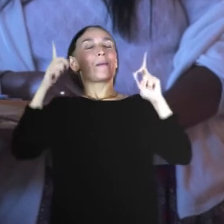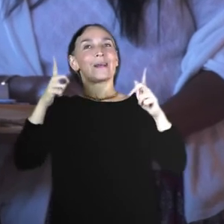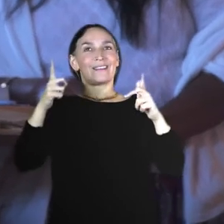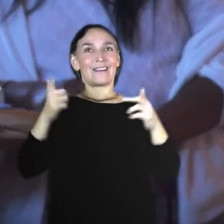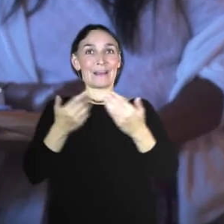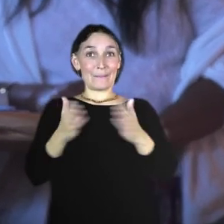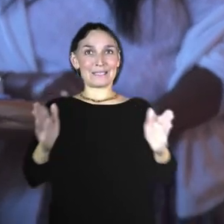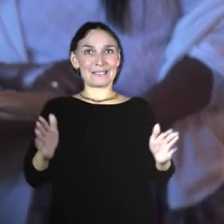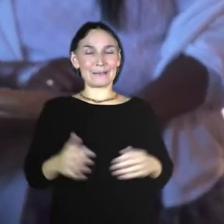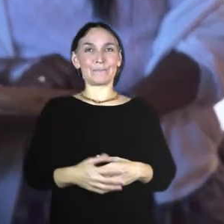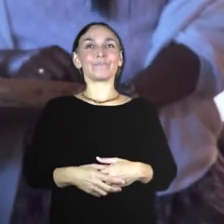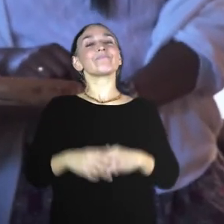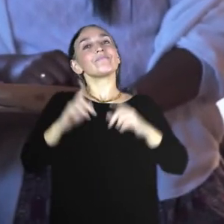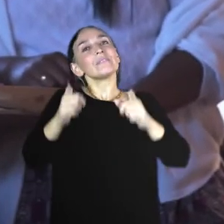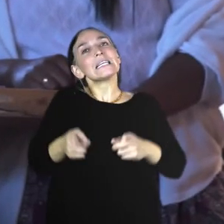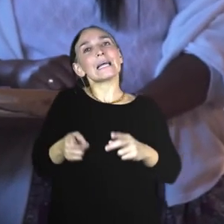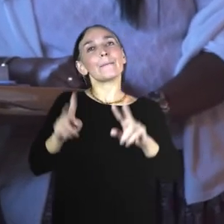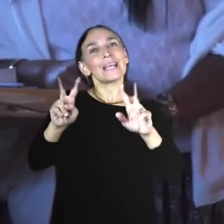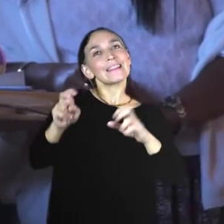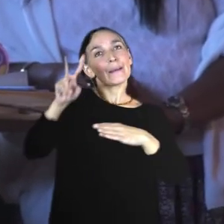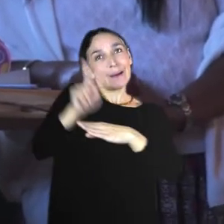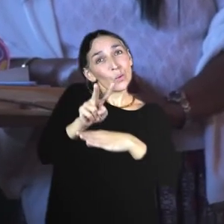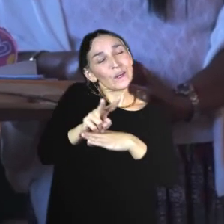Hay que prestar atención al autocuidado y saber